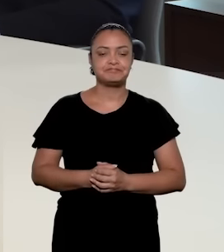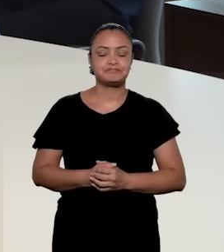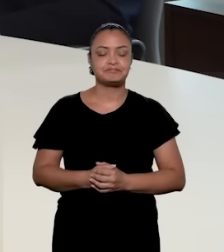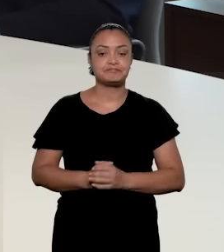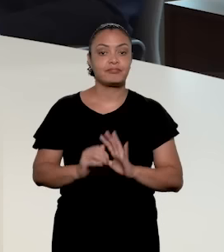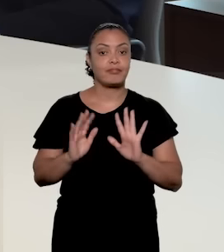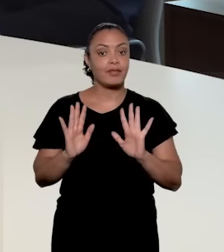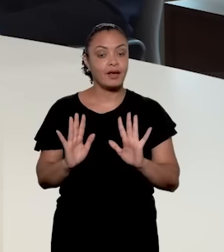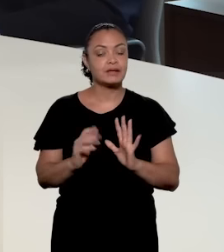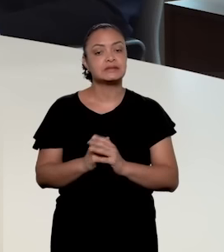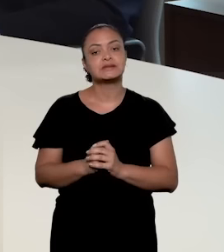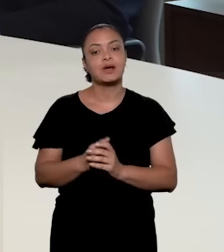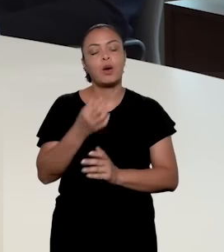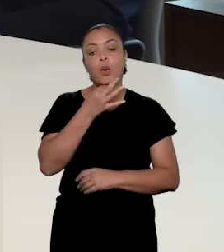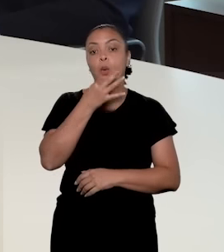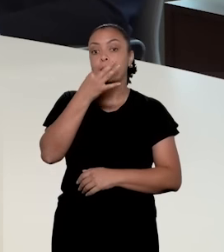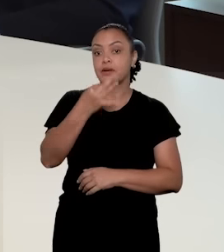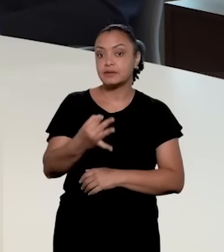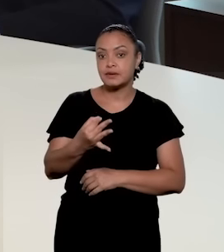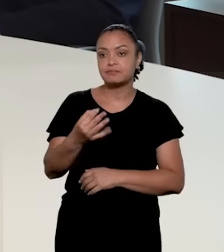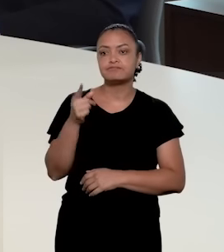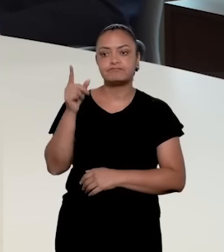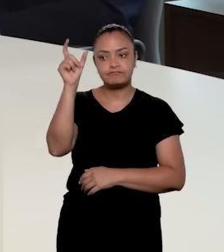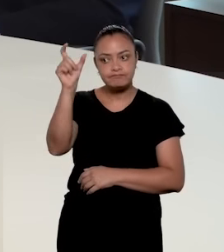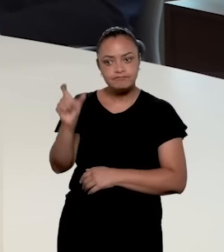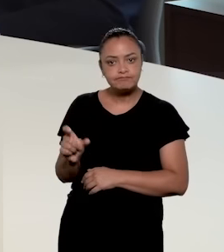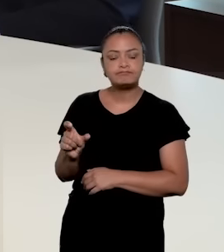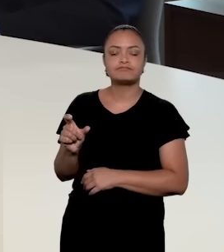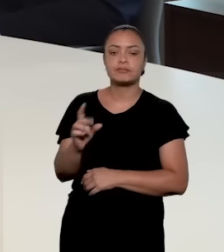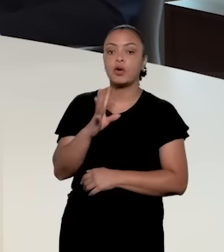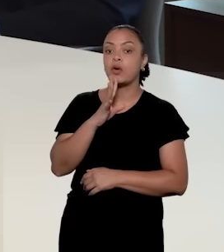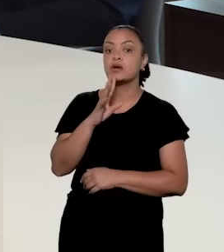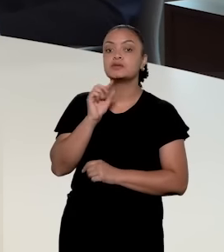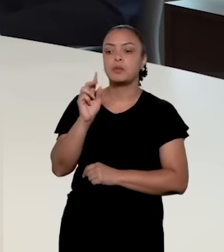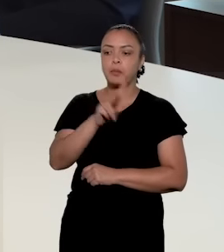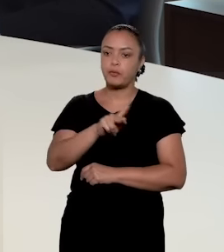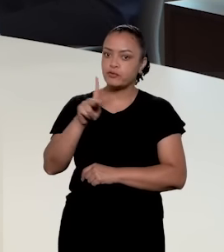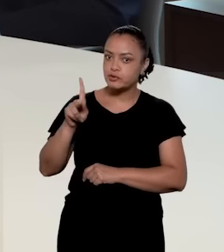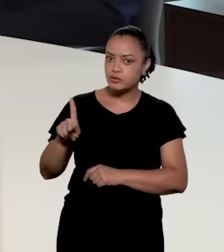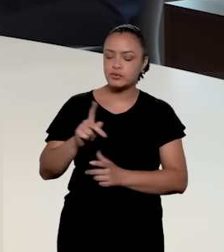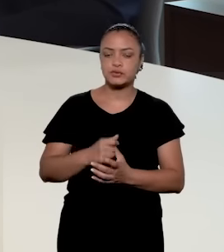aqui ao final do nosso episódio, mas eu não queria deixar de comentar, o senhor é muito conhecido